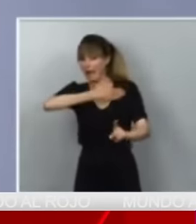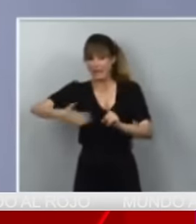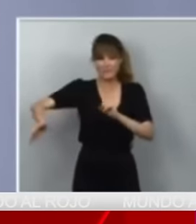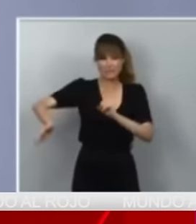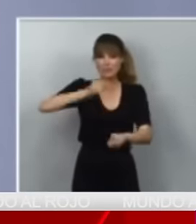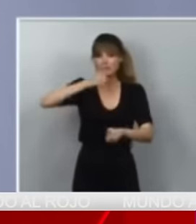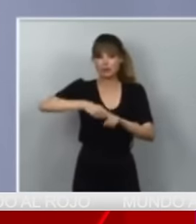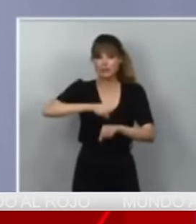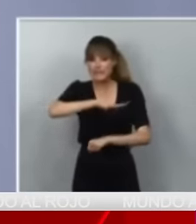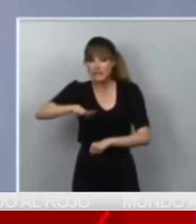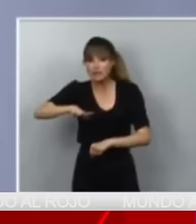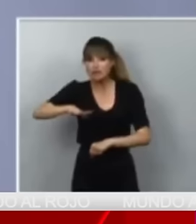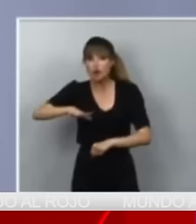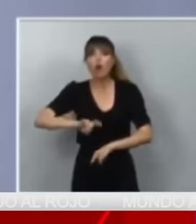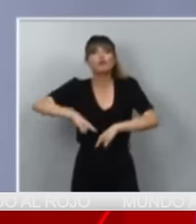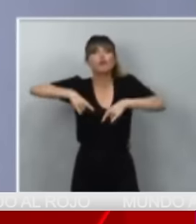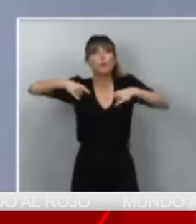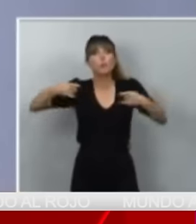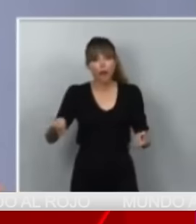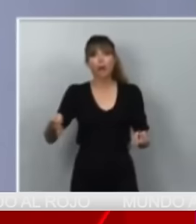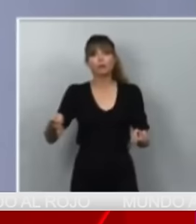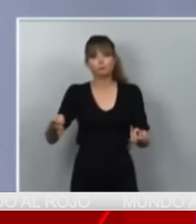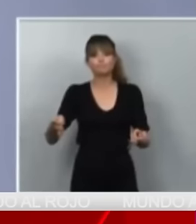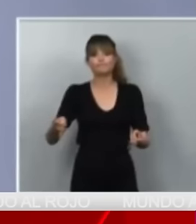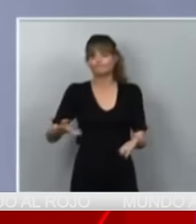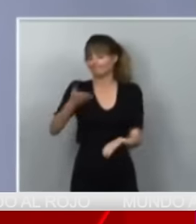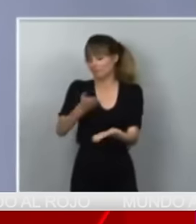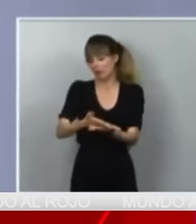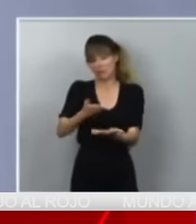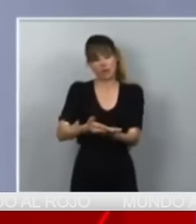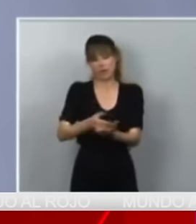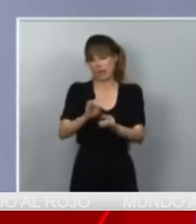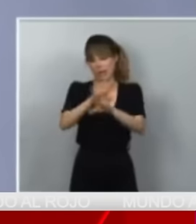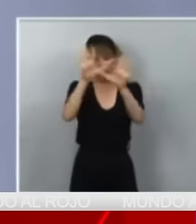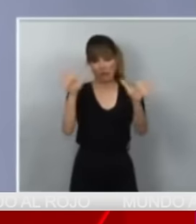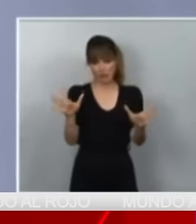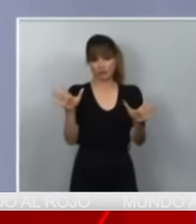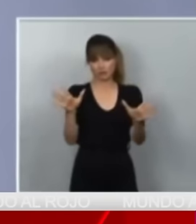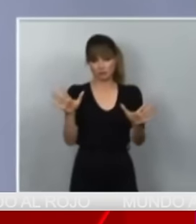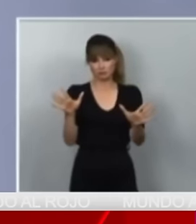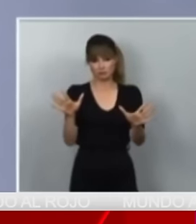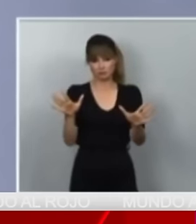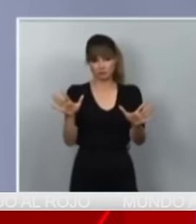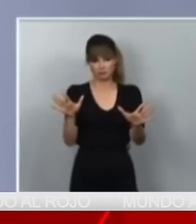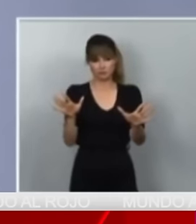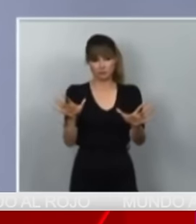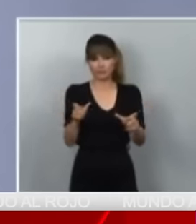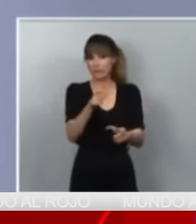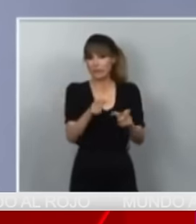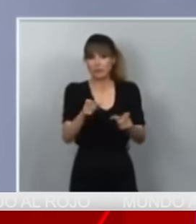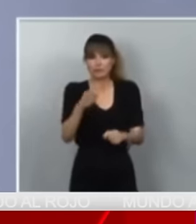niños es decir hay una evidencia abrumadora de que este esta exposición de personas en una edad muy